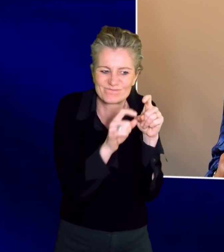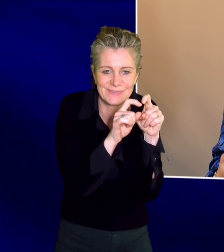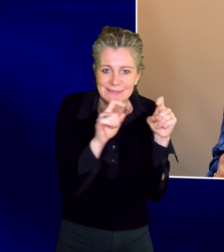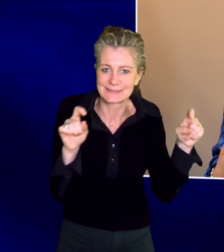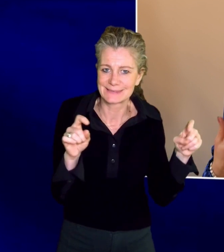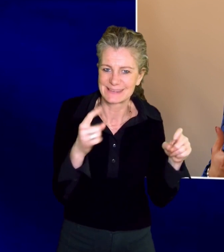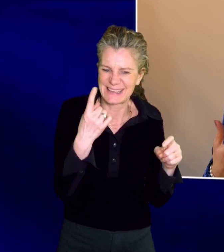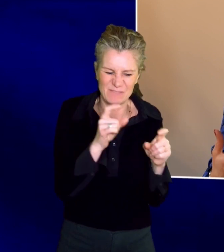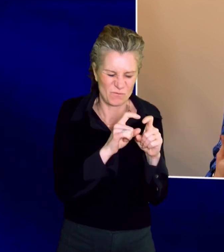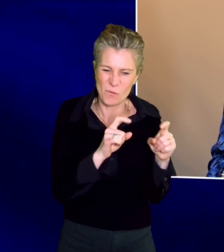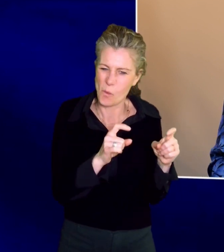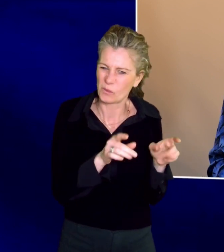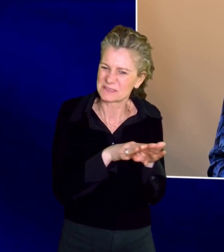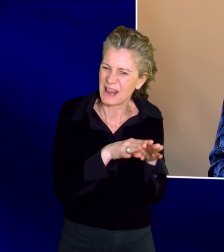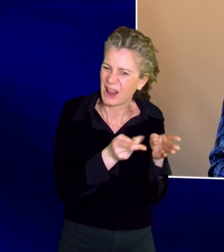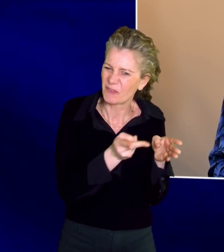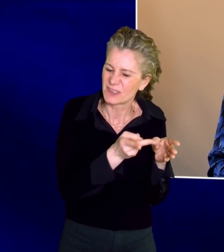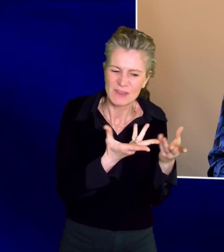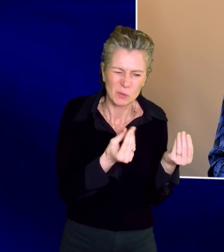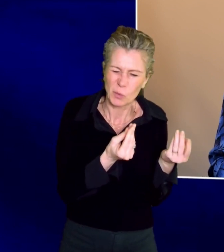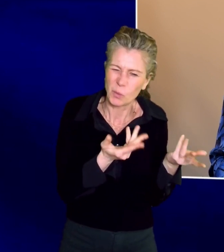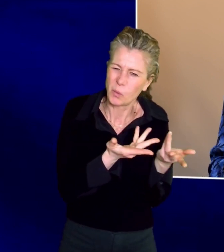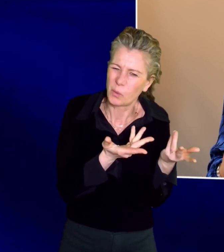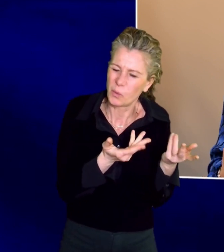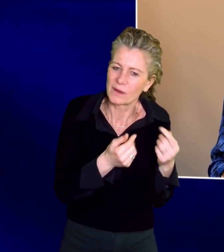Toen dacht ik: Maar hoe zit dat dan? Toen ben ik voor mezelf op onderzoek uitgegaan.